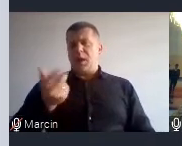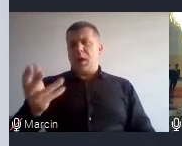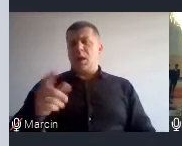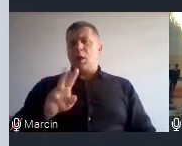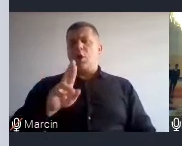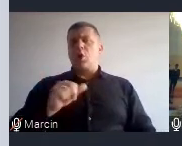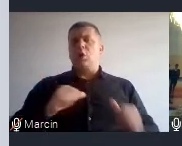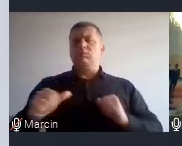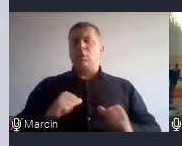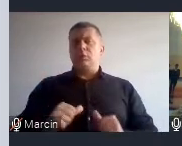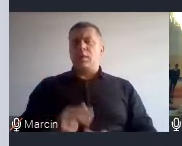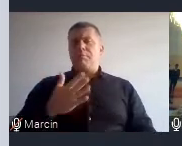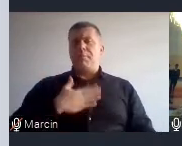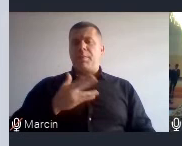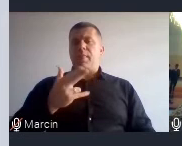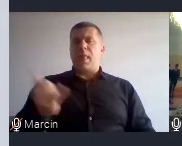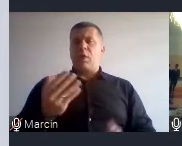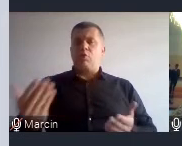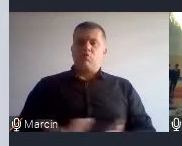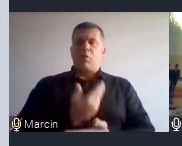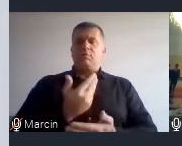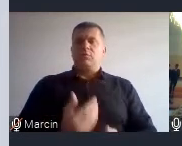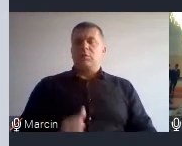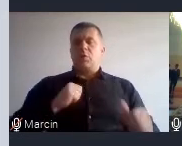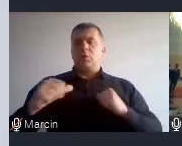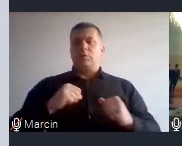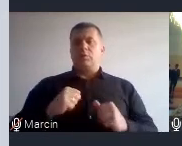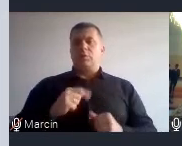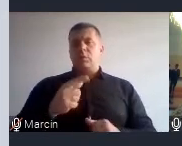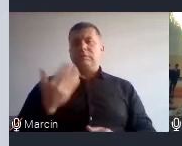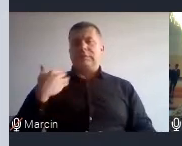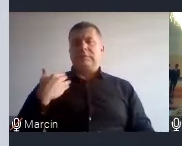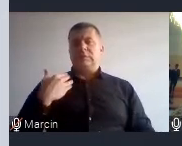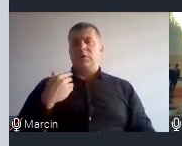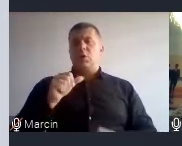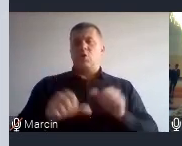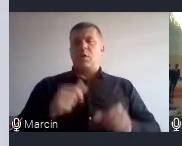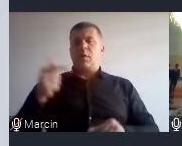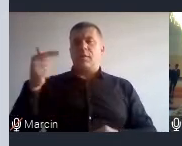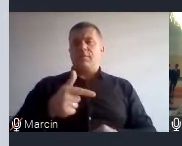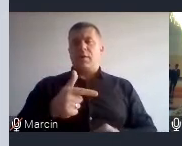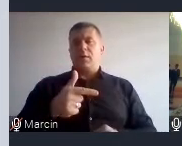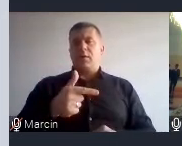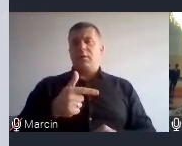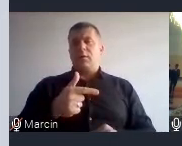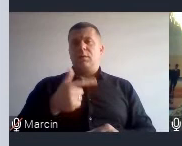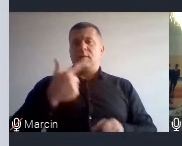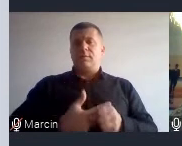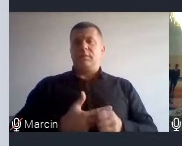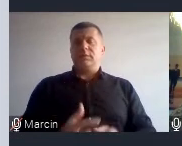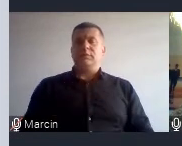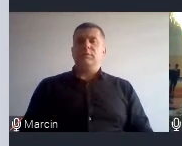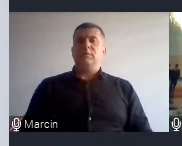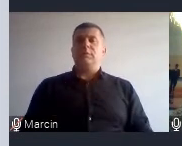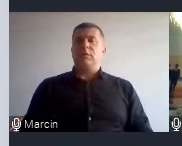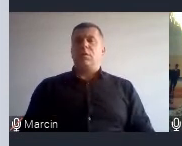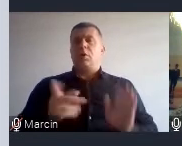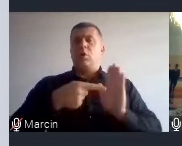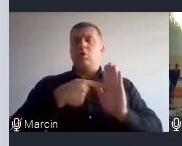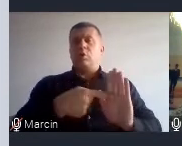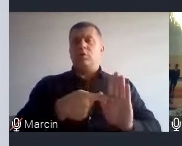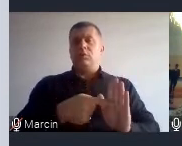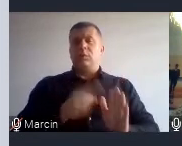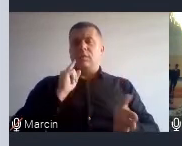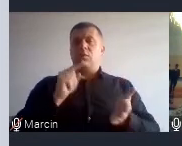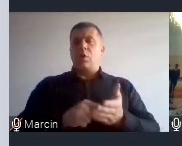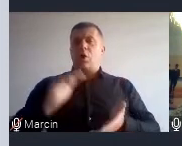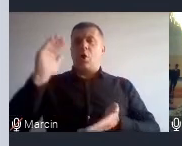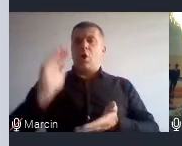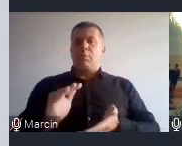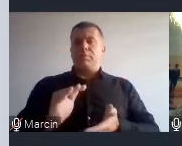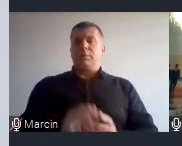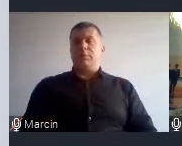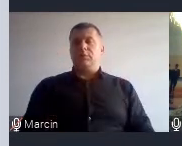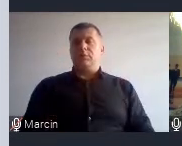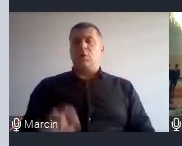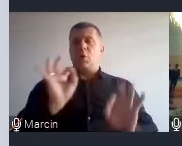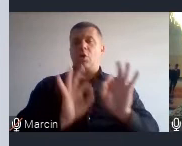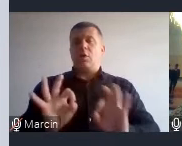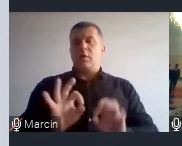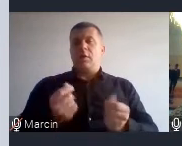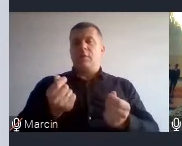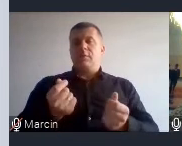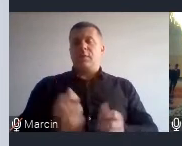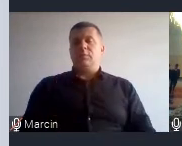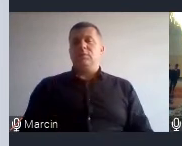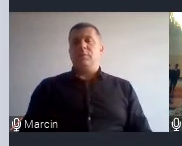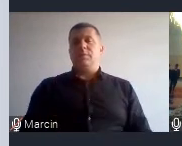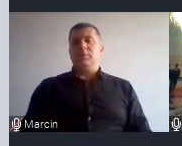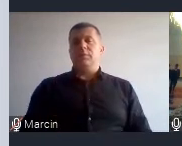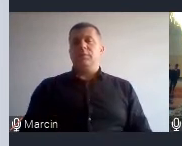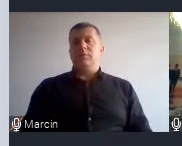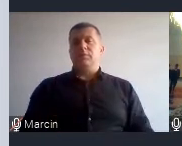Mamy najnowsze rozporządzenie, które wyszło w roku 2020, dotyczące właśnie obniżania korekt finansowych, zasad obniżania...